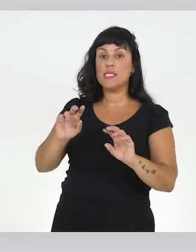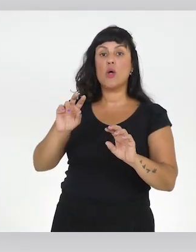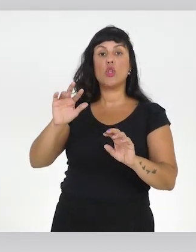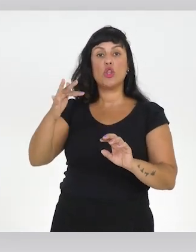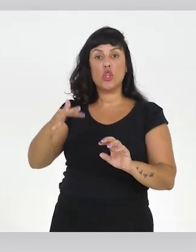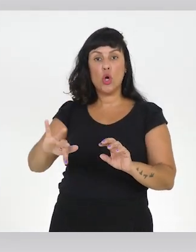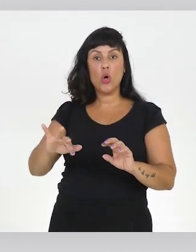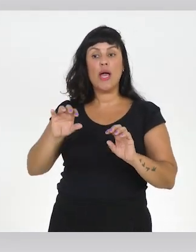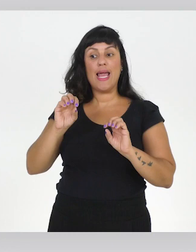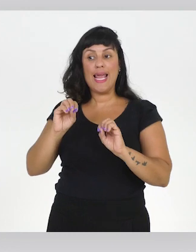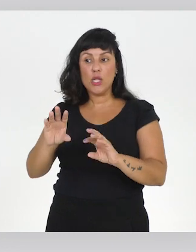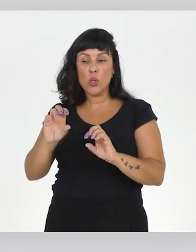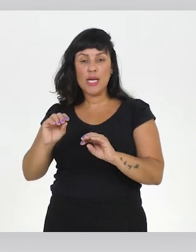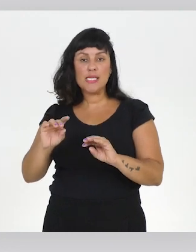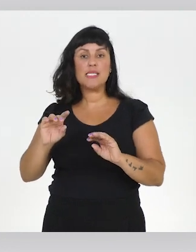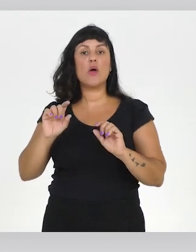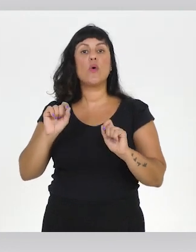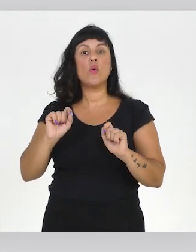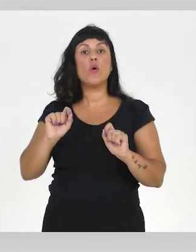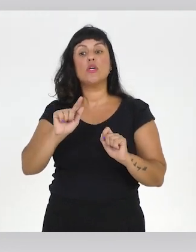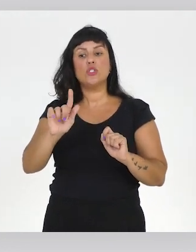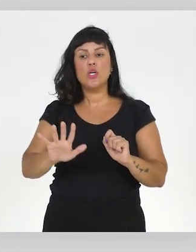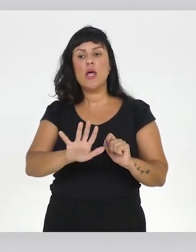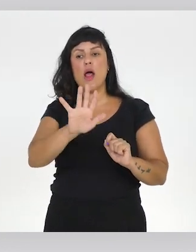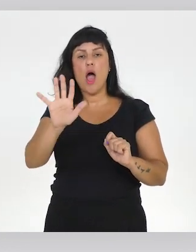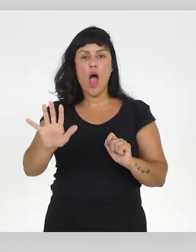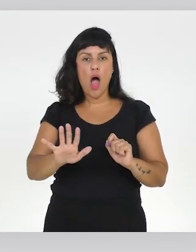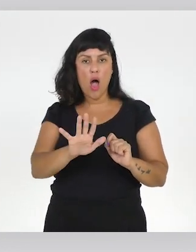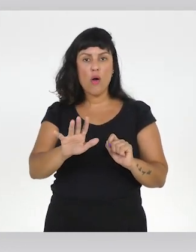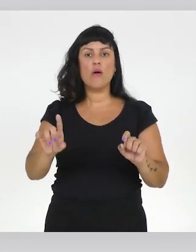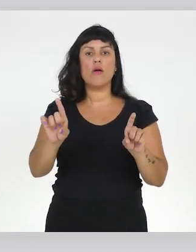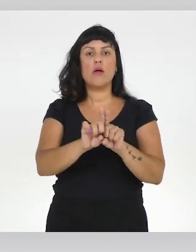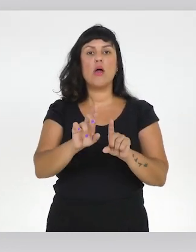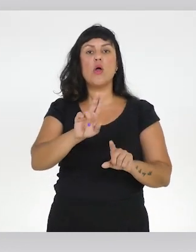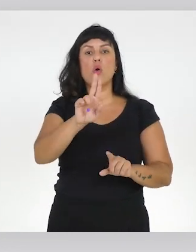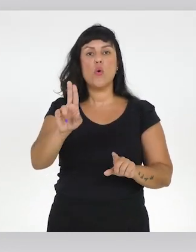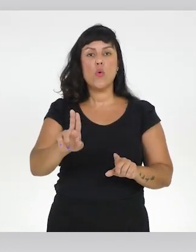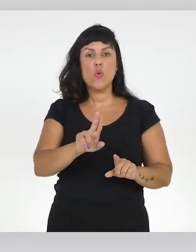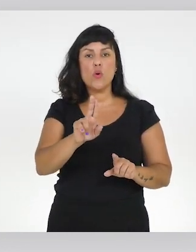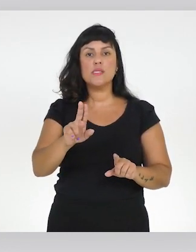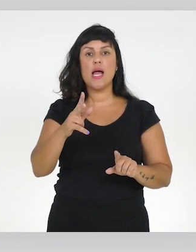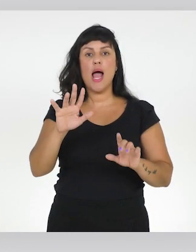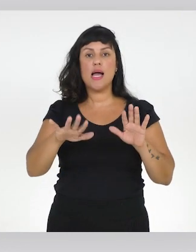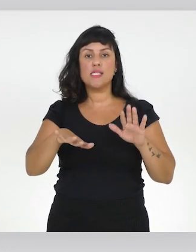a gente chama eletrotermofototerapêuticos. Esses aparelhos